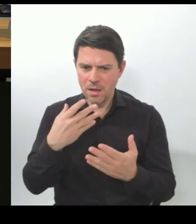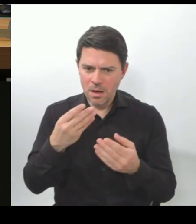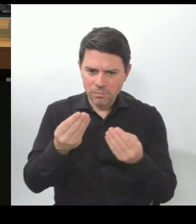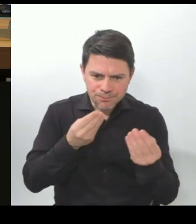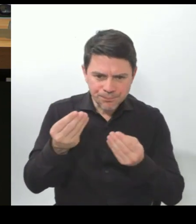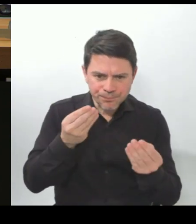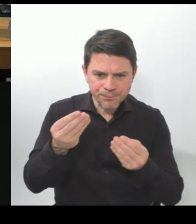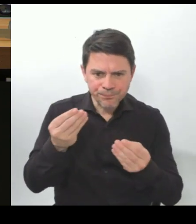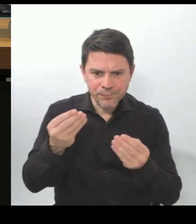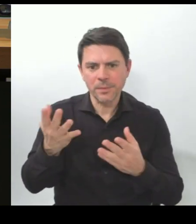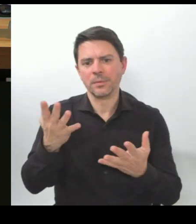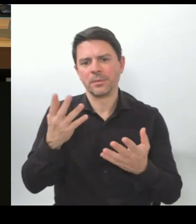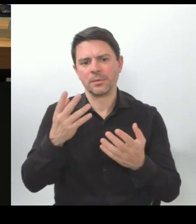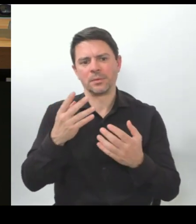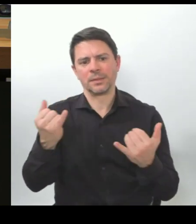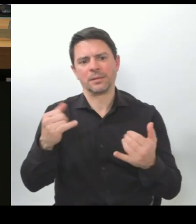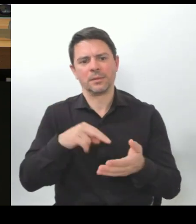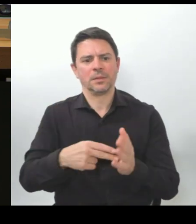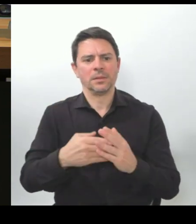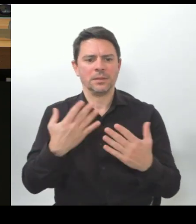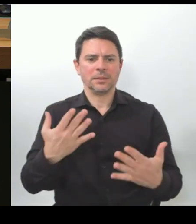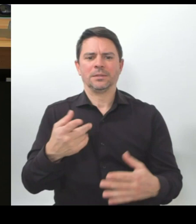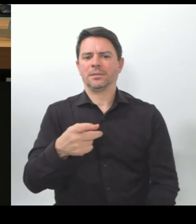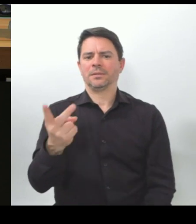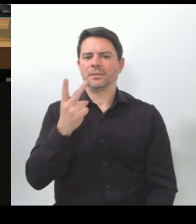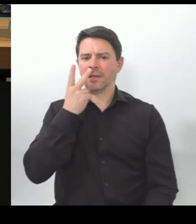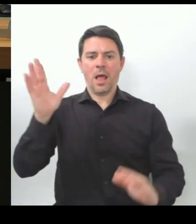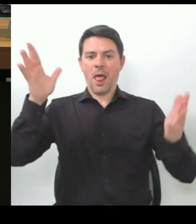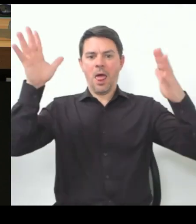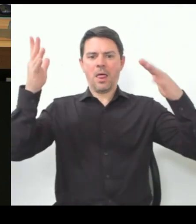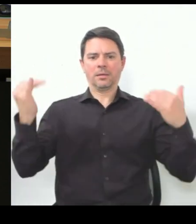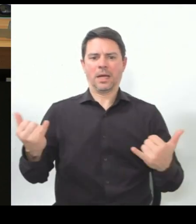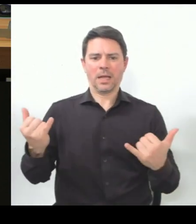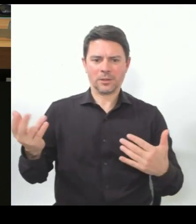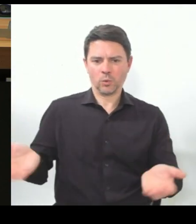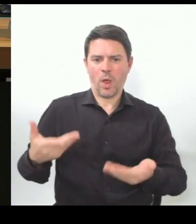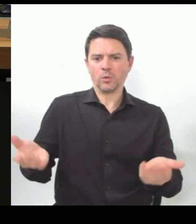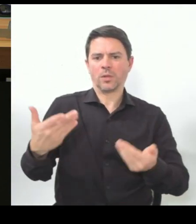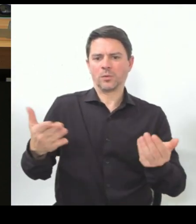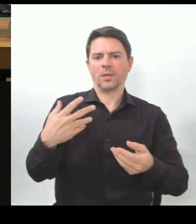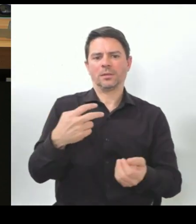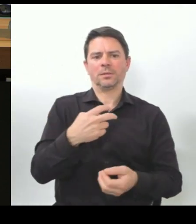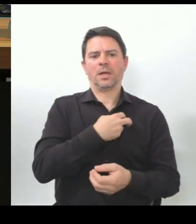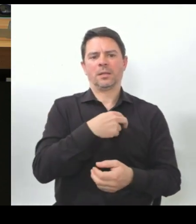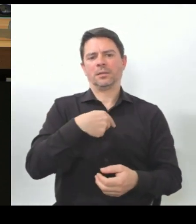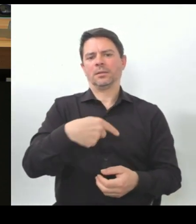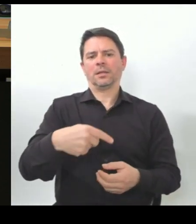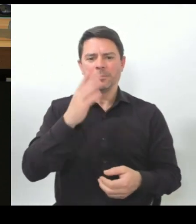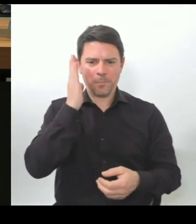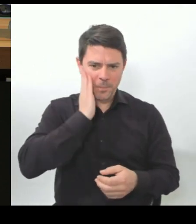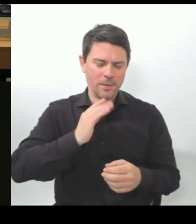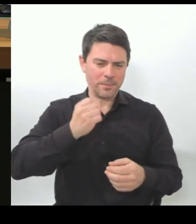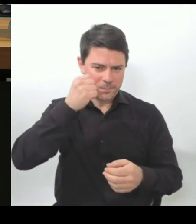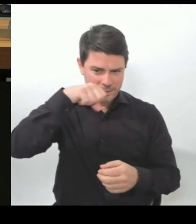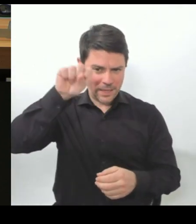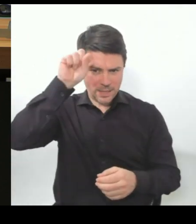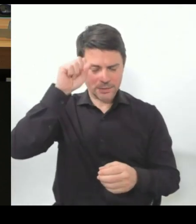Aufgaben, Rechten und Pflichten diese Dinge drin. Das hätte man auch von Anfang an einbringen können, dann hätte man vielleicht auch kein Verzug zu beklagen